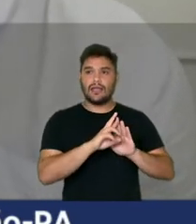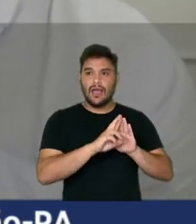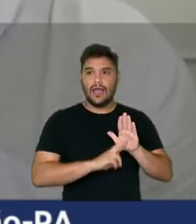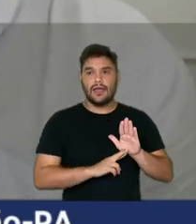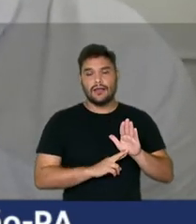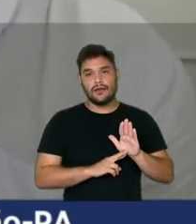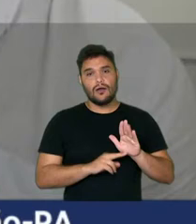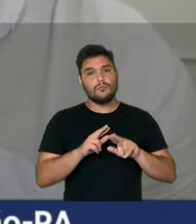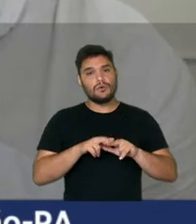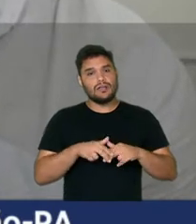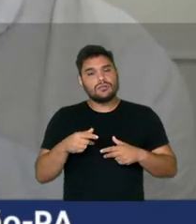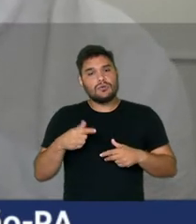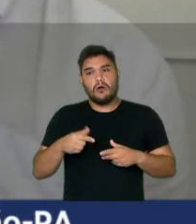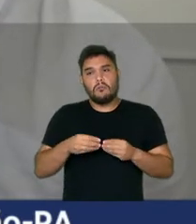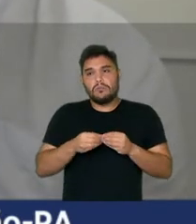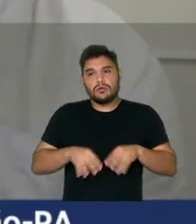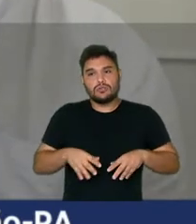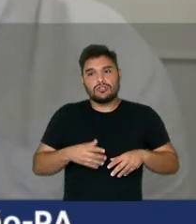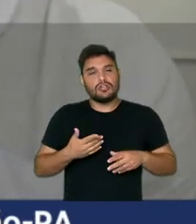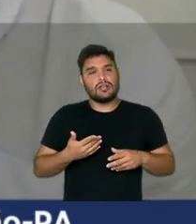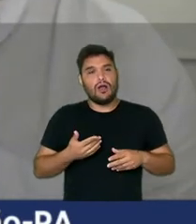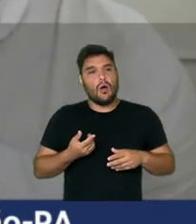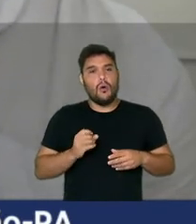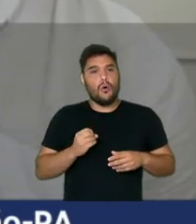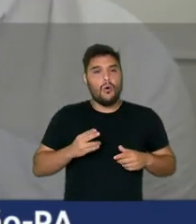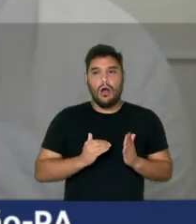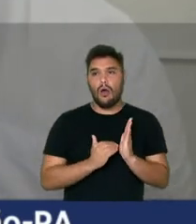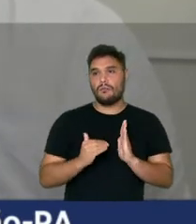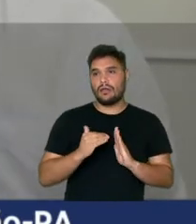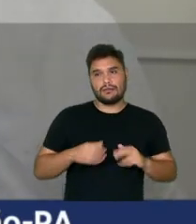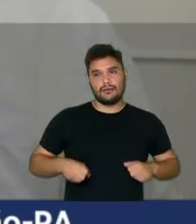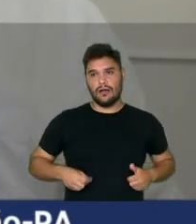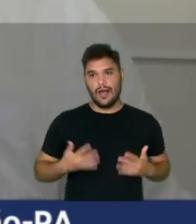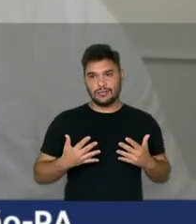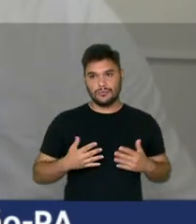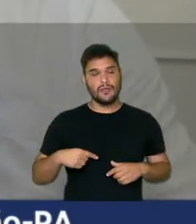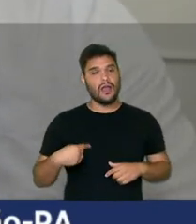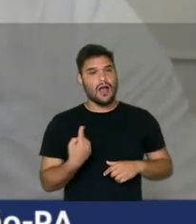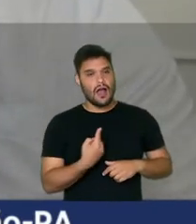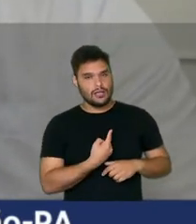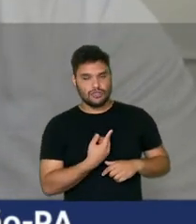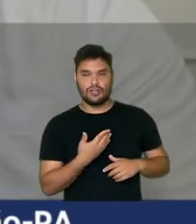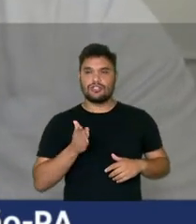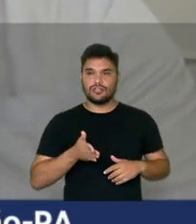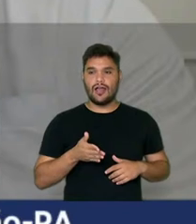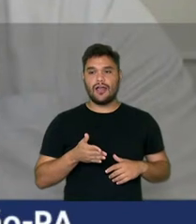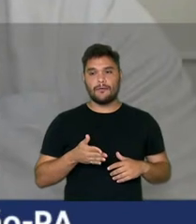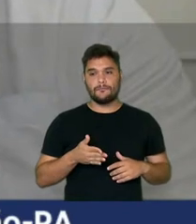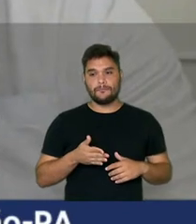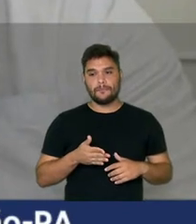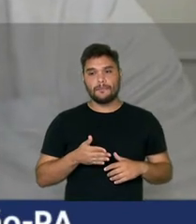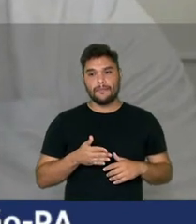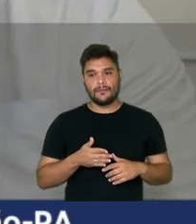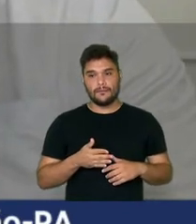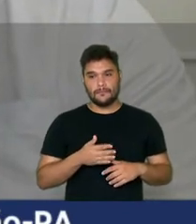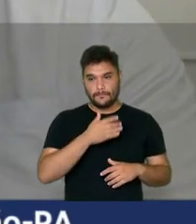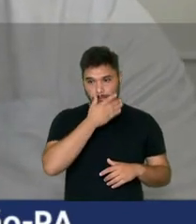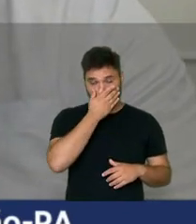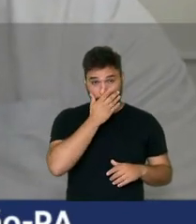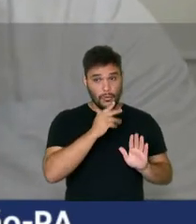APENSADOS, OBSERVA QUE POSSUI CARÁTER NORMATIVO E PARA APLICAÇÃO ORÇAMENTÁRIA FINANCEIRA. ANTE O EXPOSTO SOMOS PELA IMPLICAÇÃO